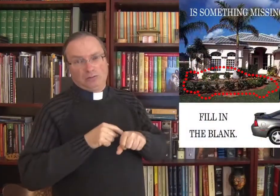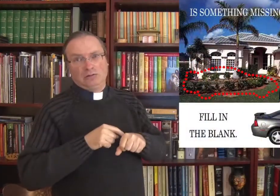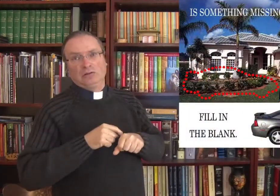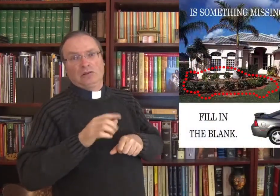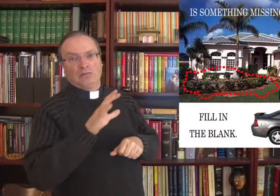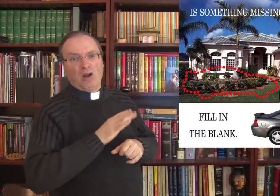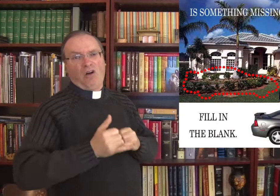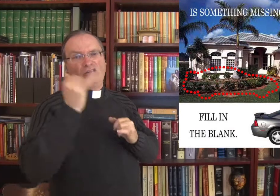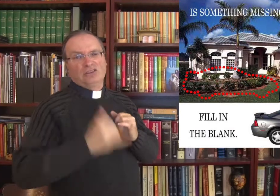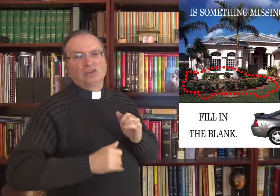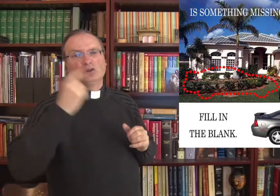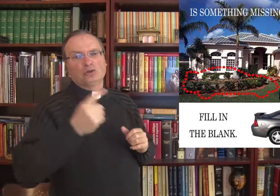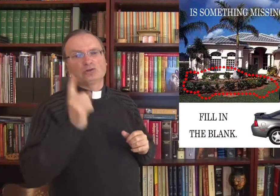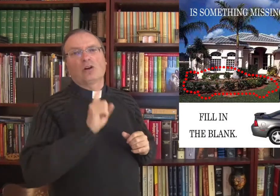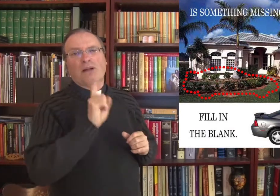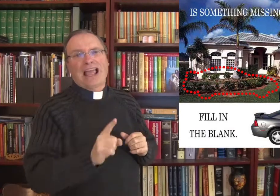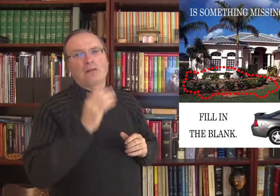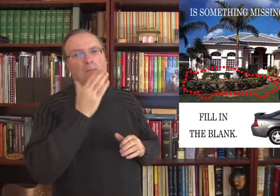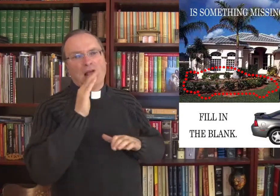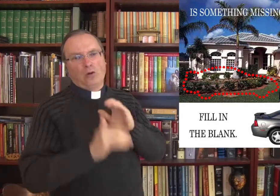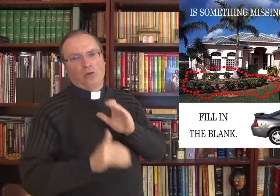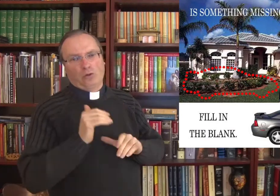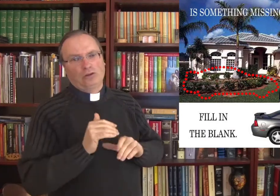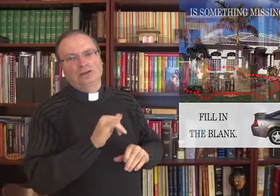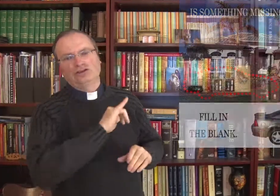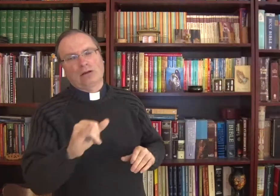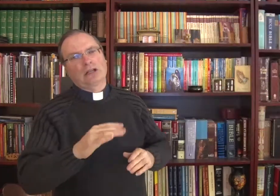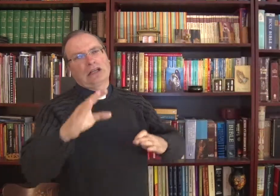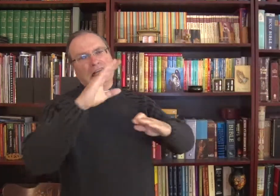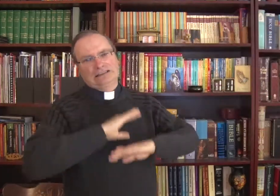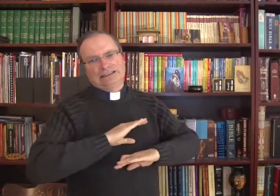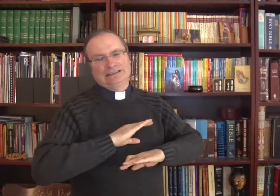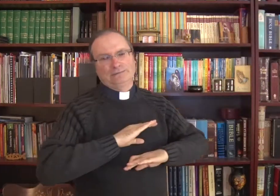mais on fini toujours par être malheureux, jamais rassasié.